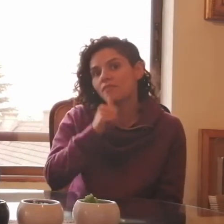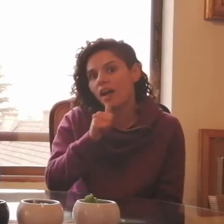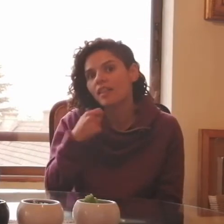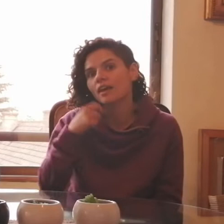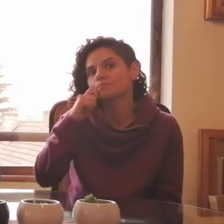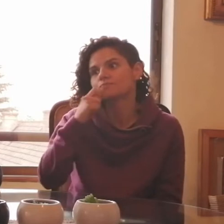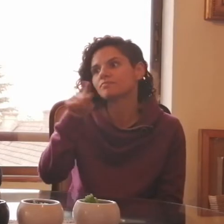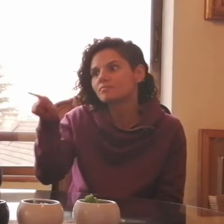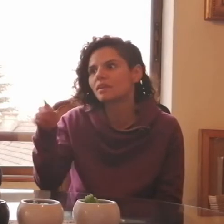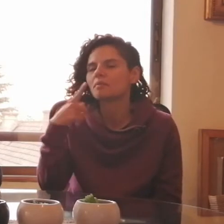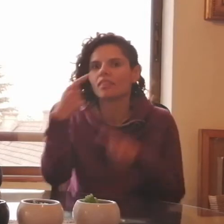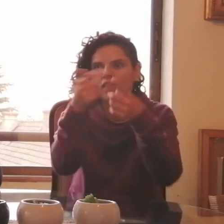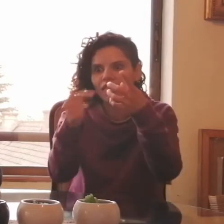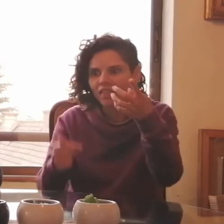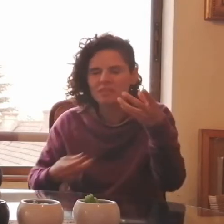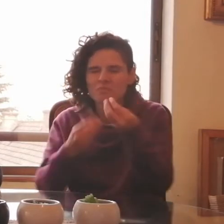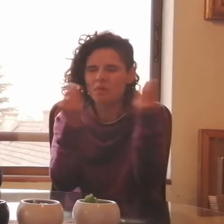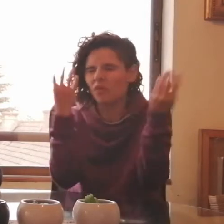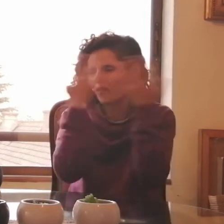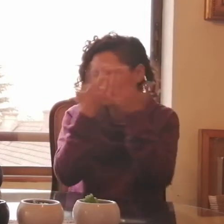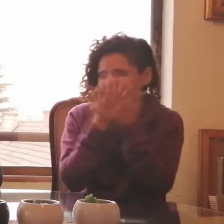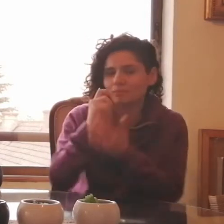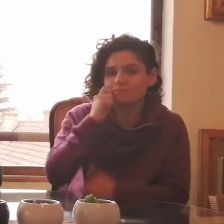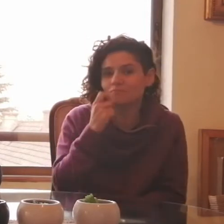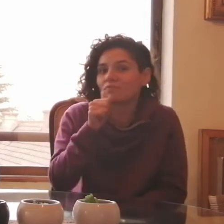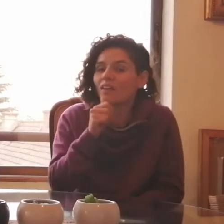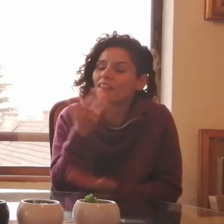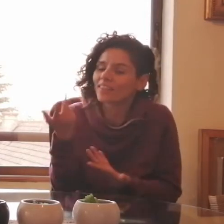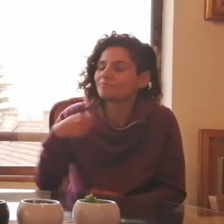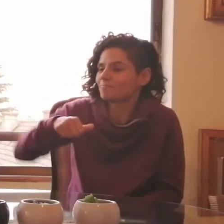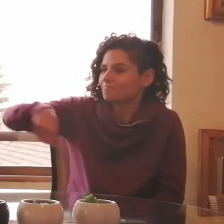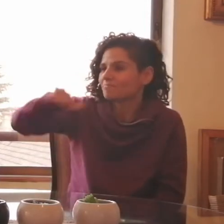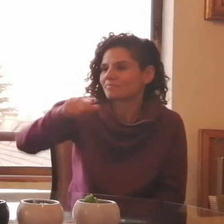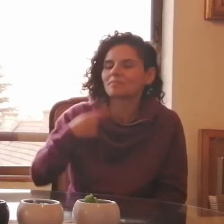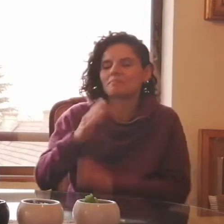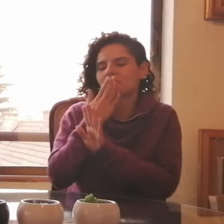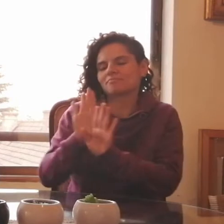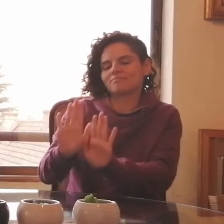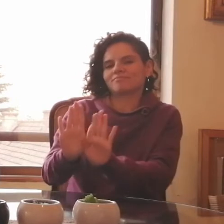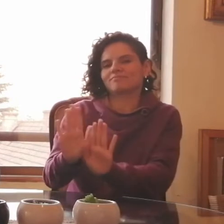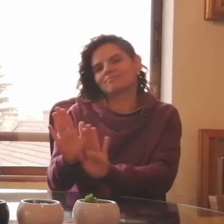me han puesto tantos apodos distintos y medios complicados y confusos que mejor ni siquiera intentarlo vender